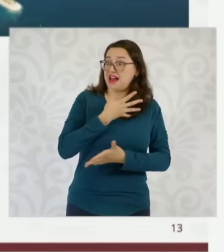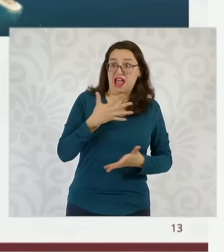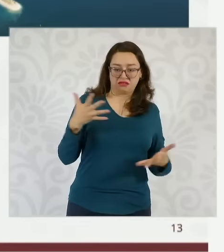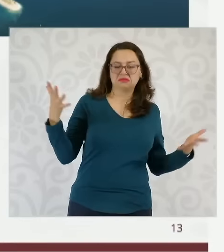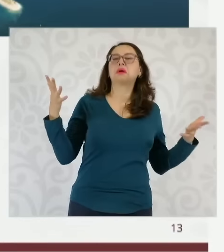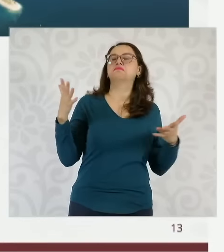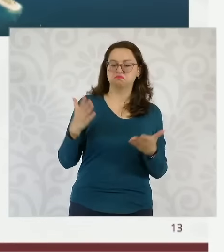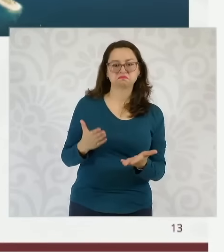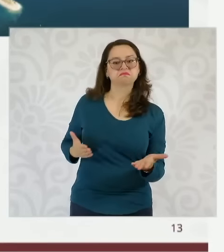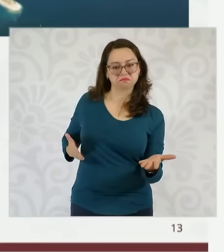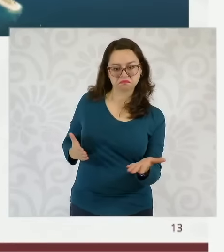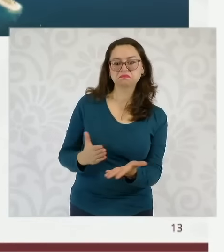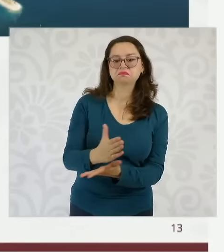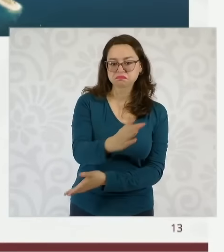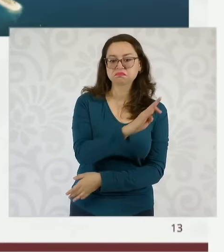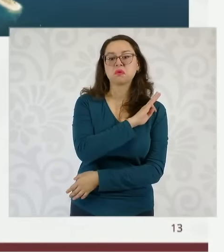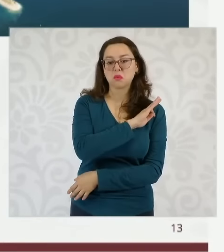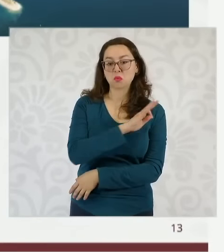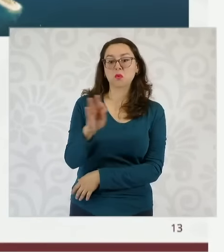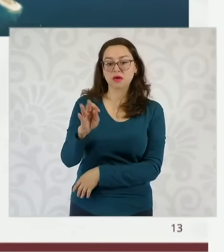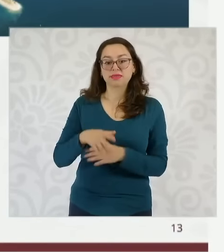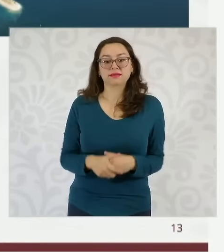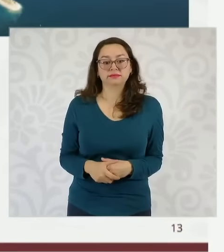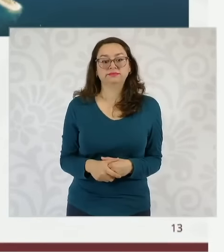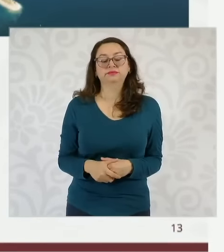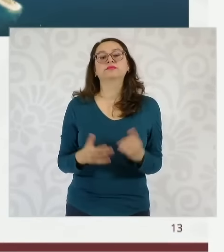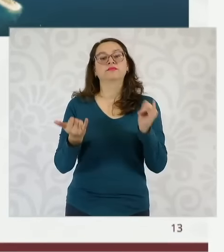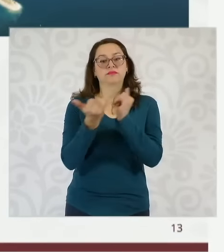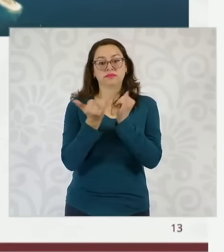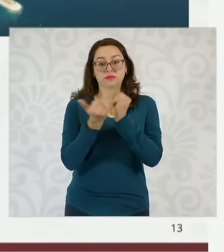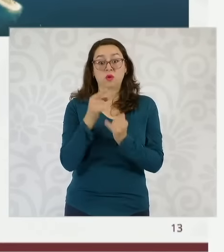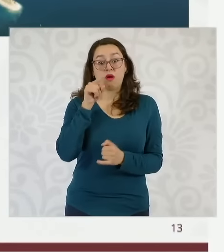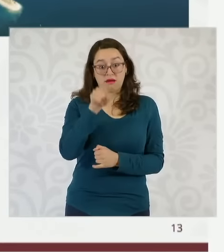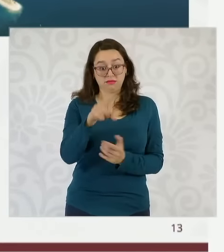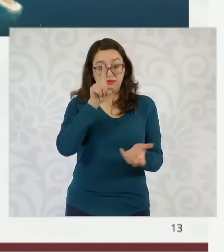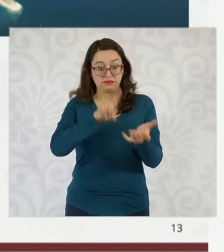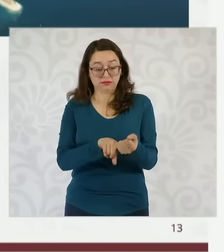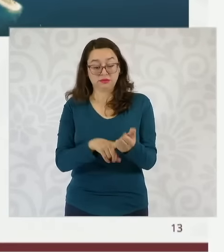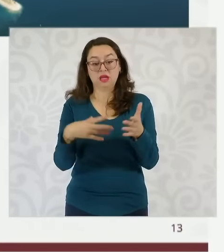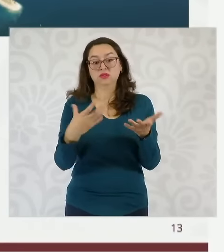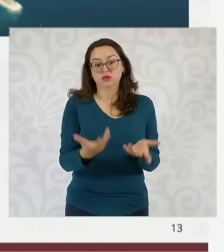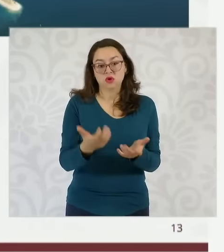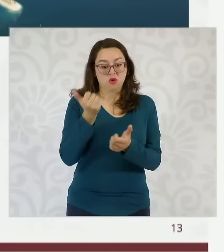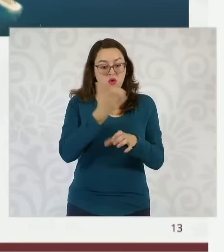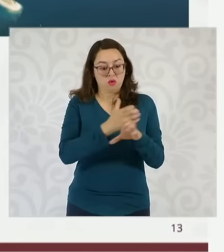está destinado para terminales especializadas en contenedores en un mediano y corto plazo